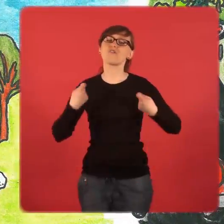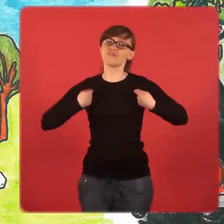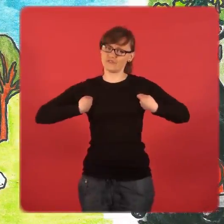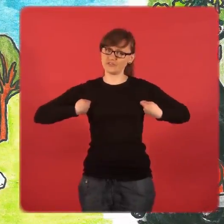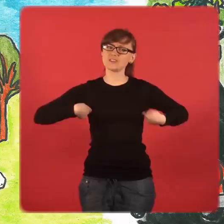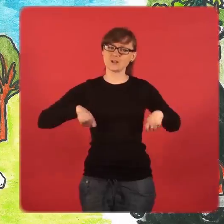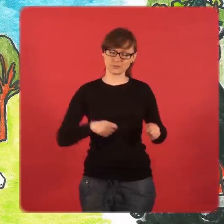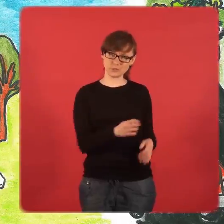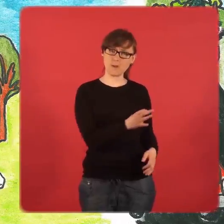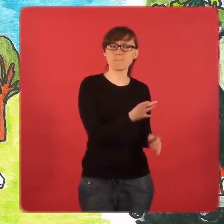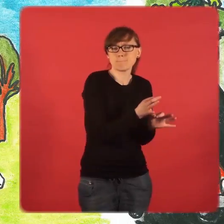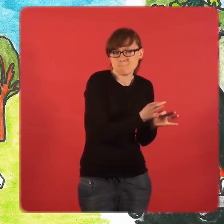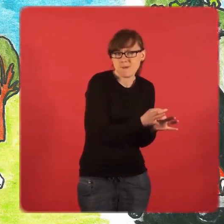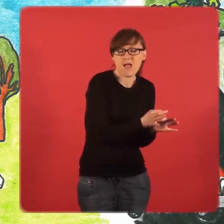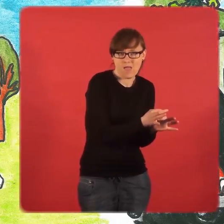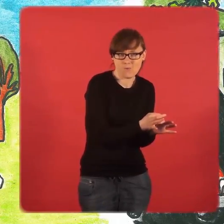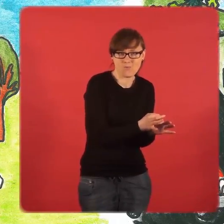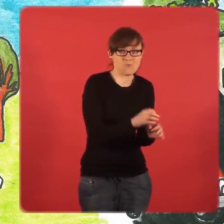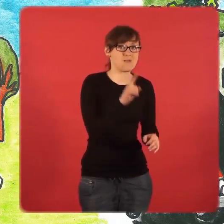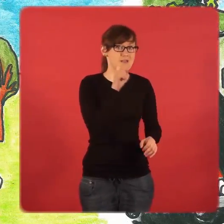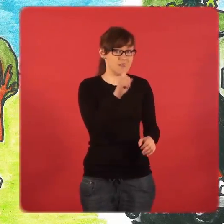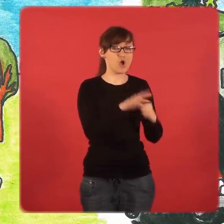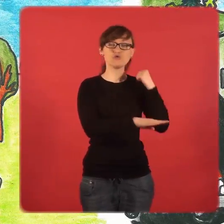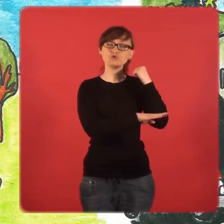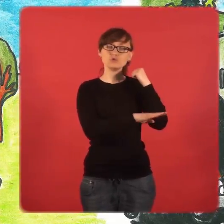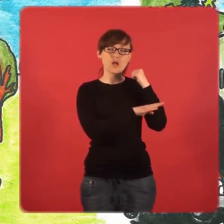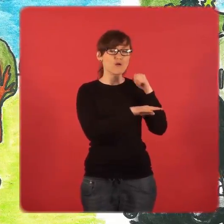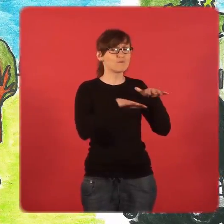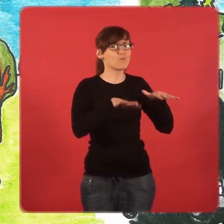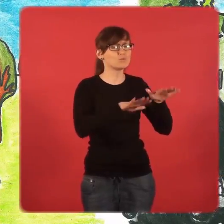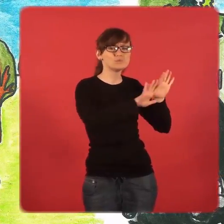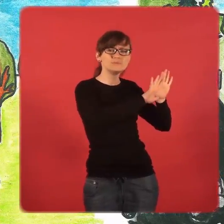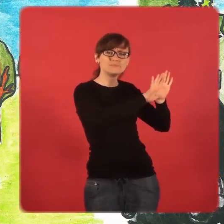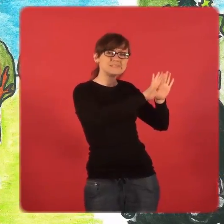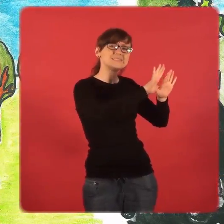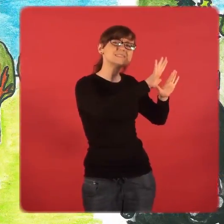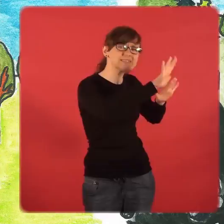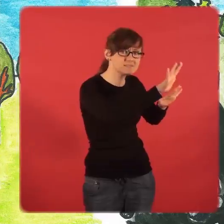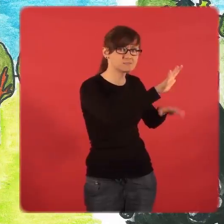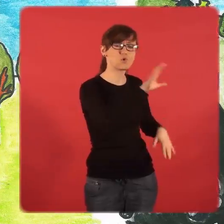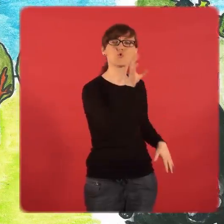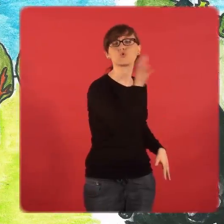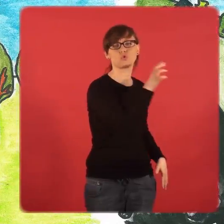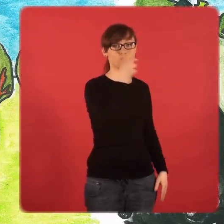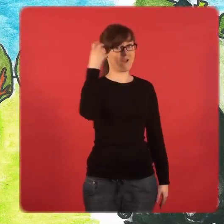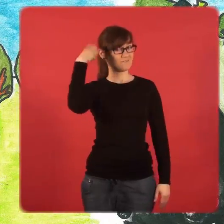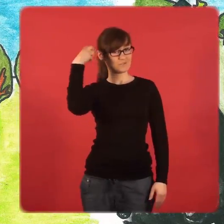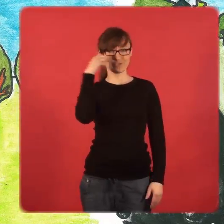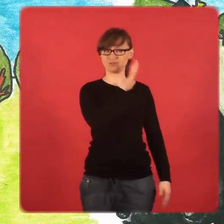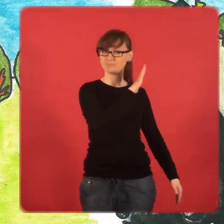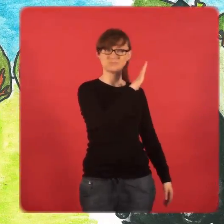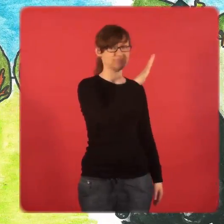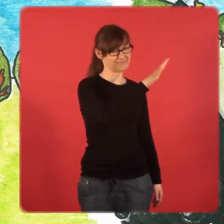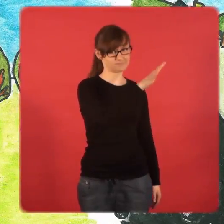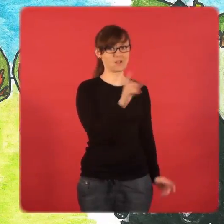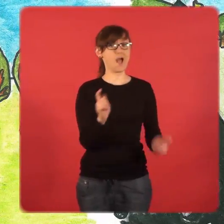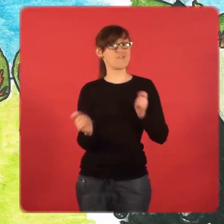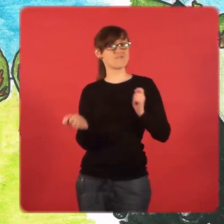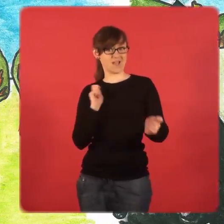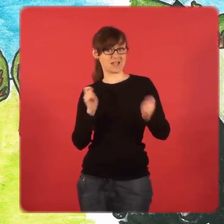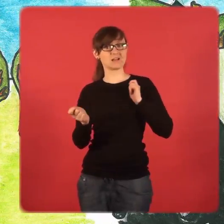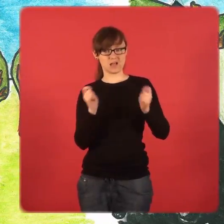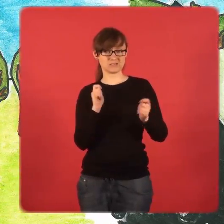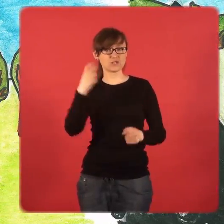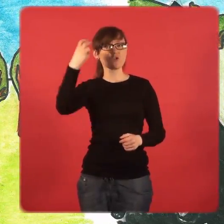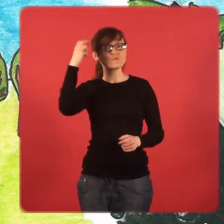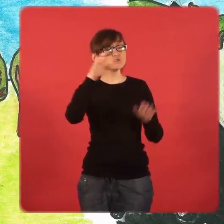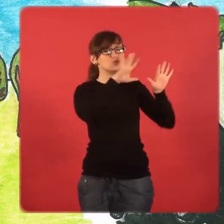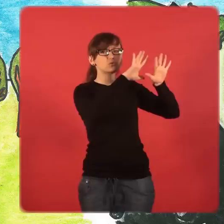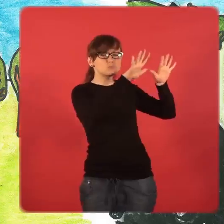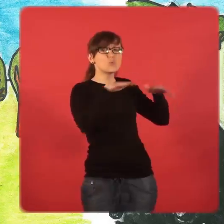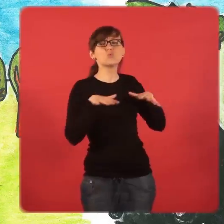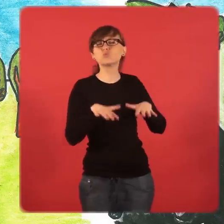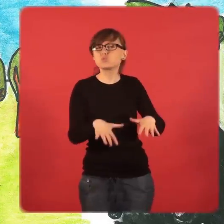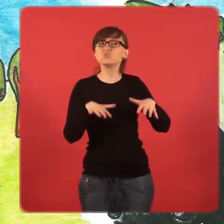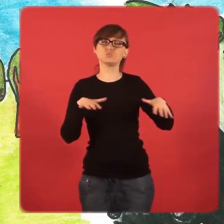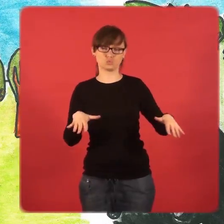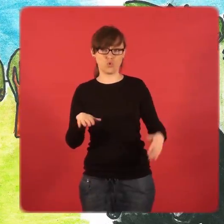W Bullerbyn jest bardzo dużo drzew wiśniowych. W wakacje było tak dużo wiśni że dzieci postanowiły je sprzedać.